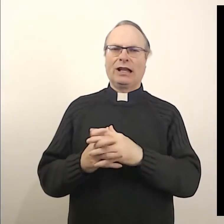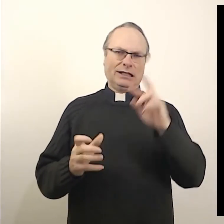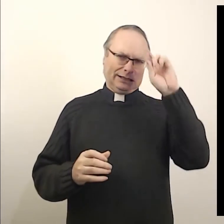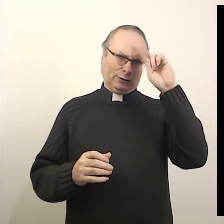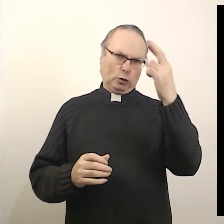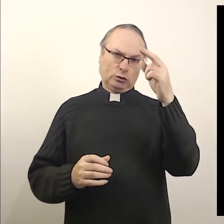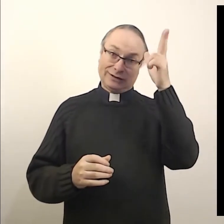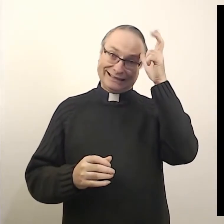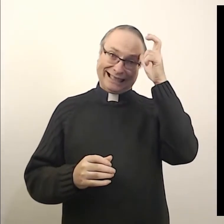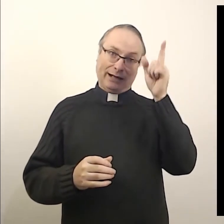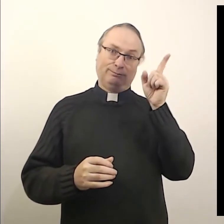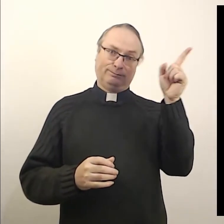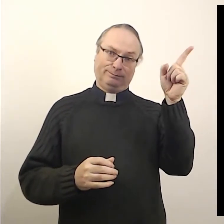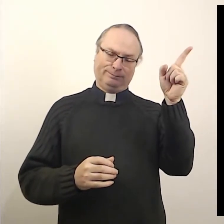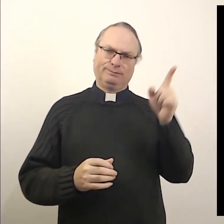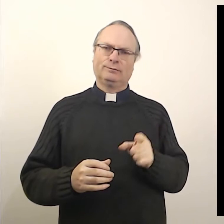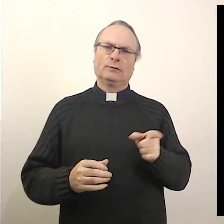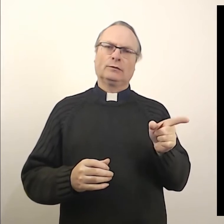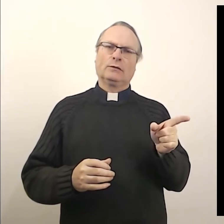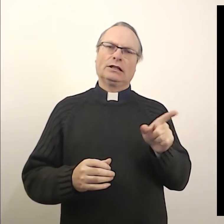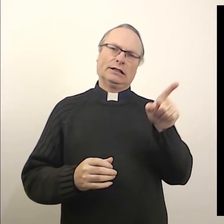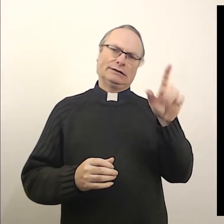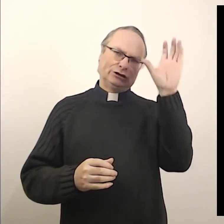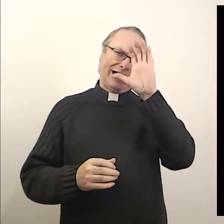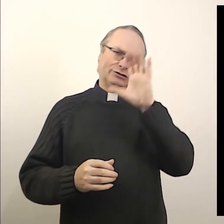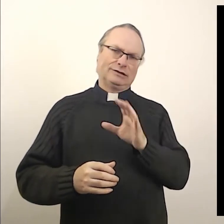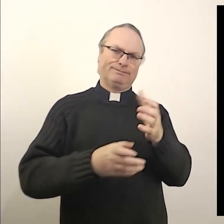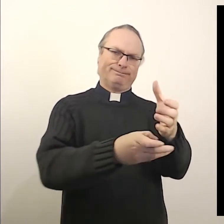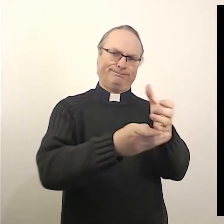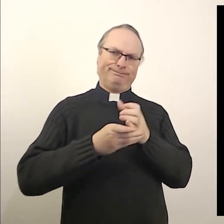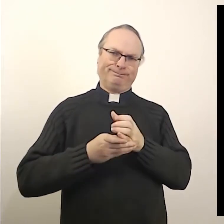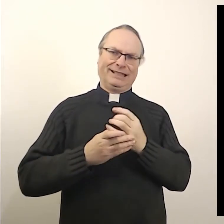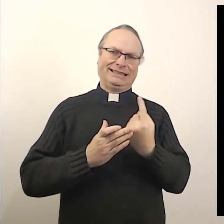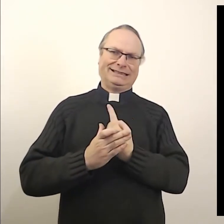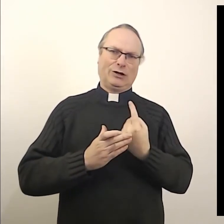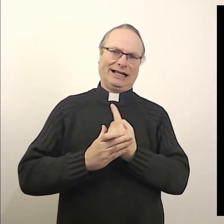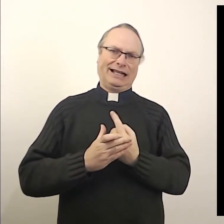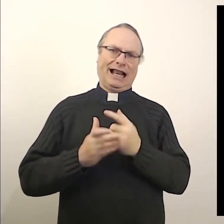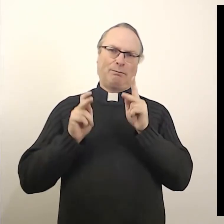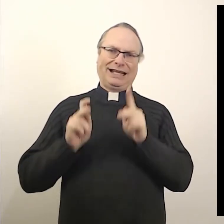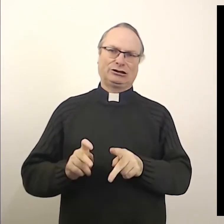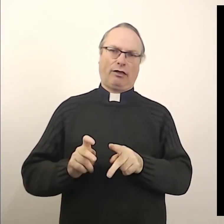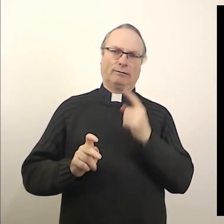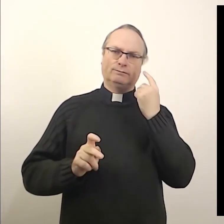LES RUSES DE SATAN Il cherche à isoler la personne